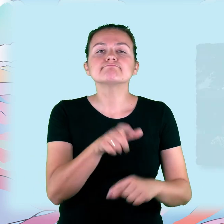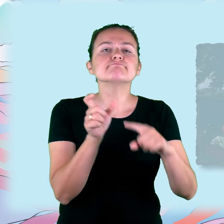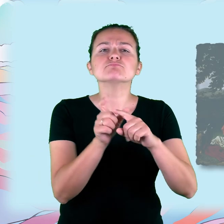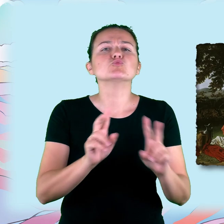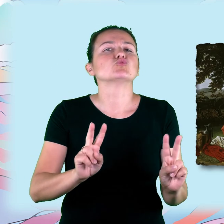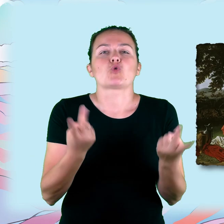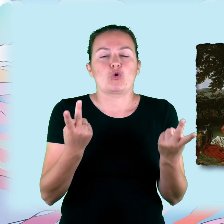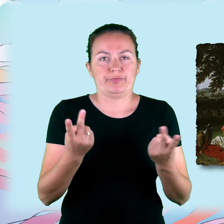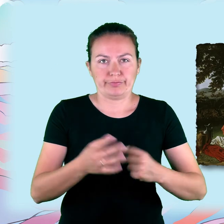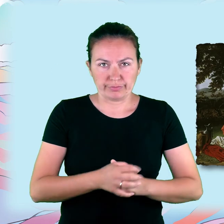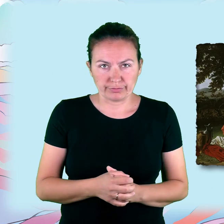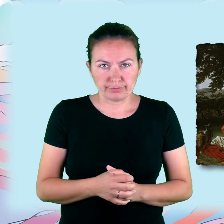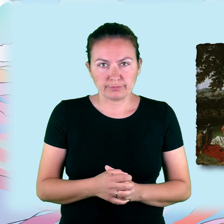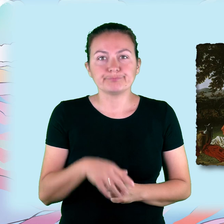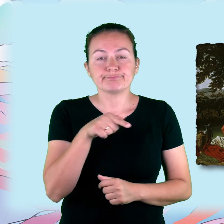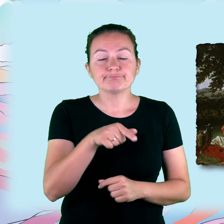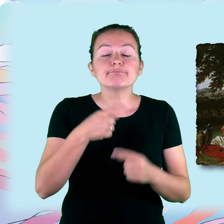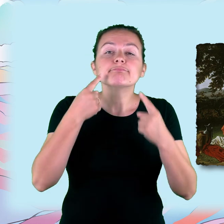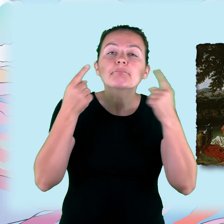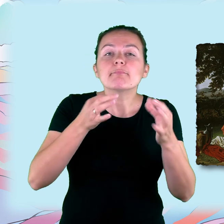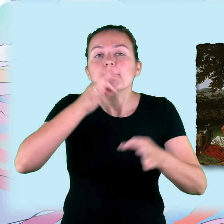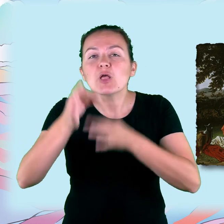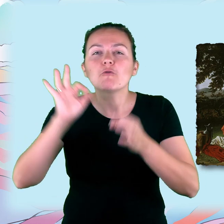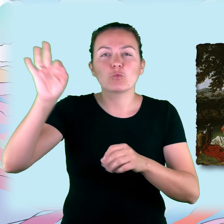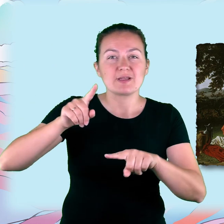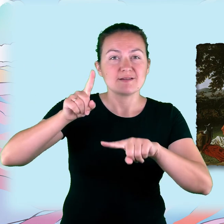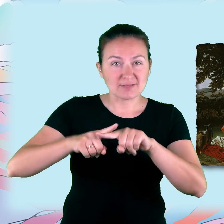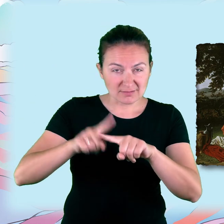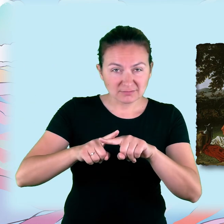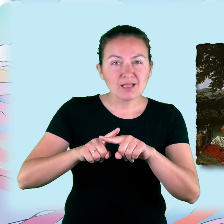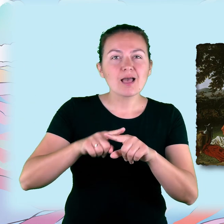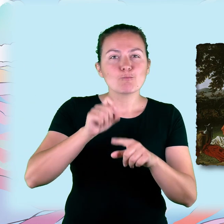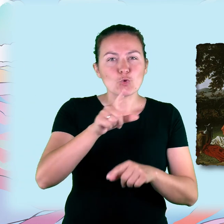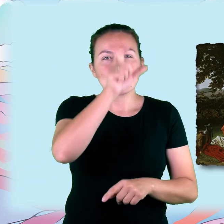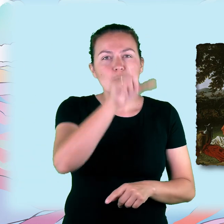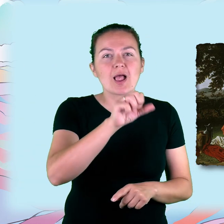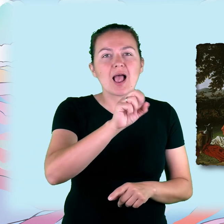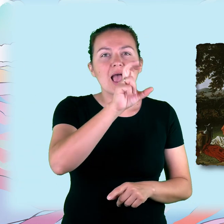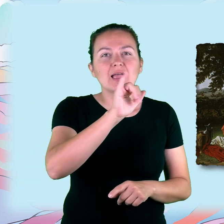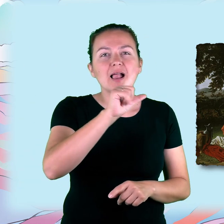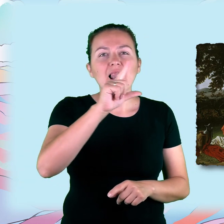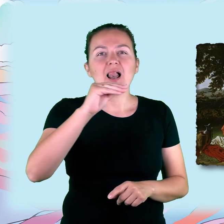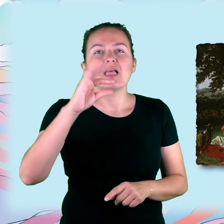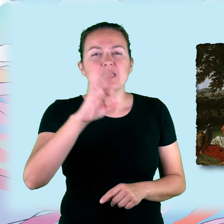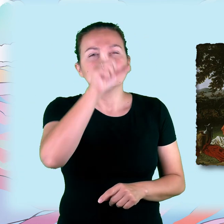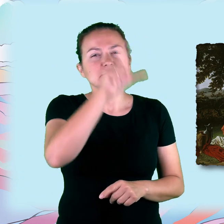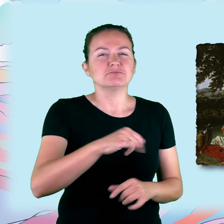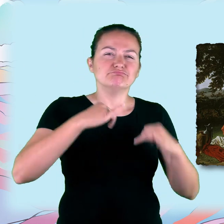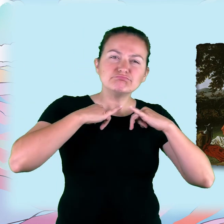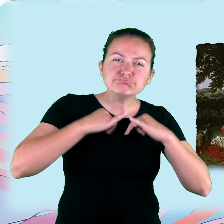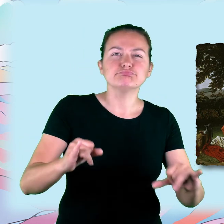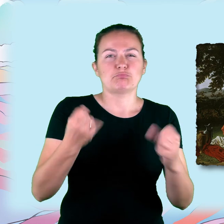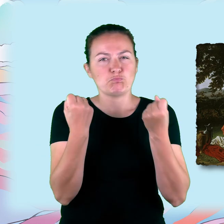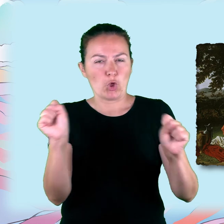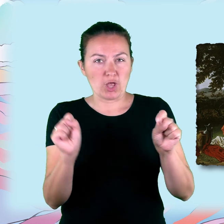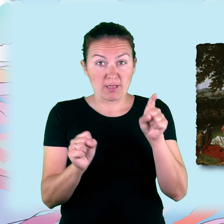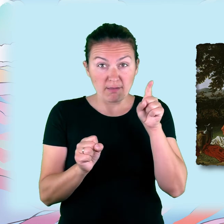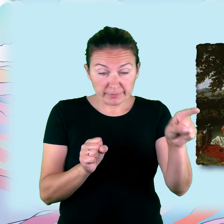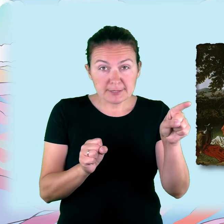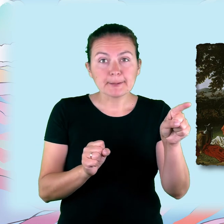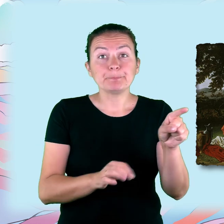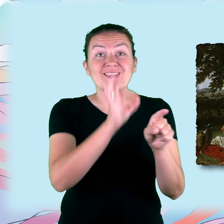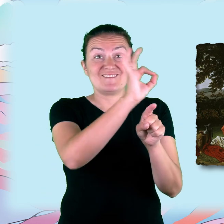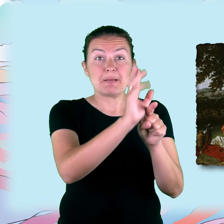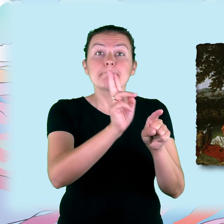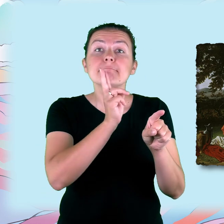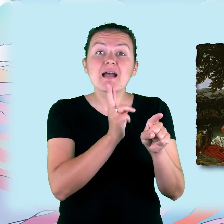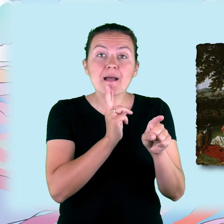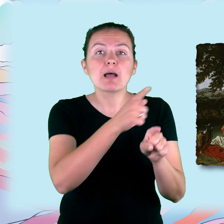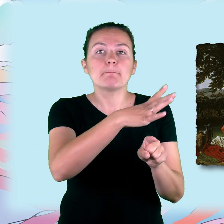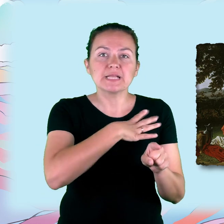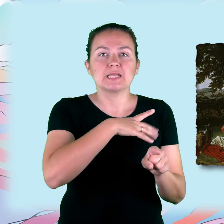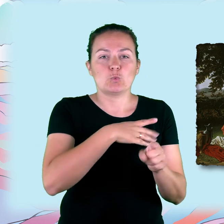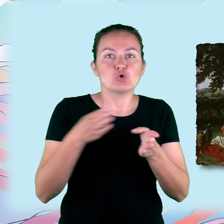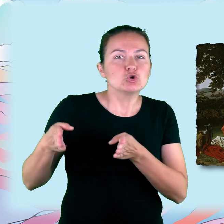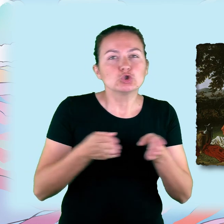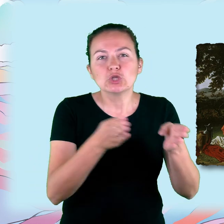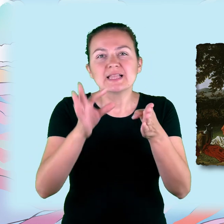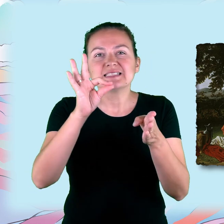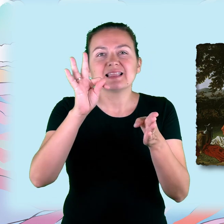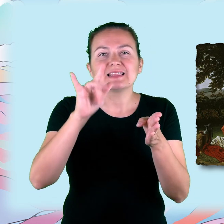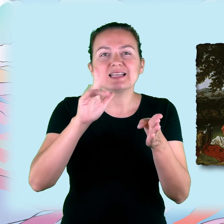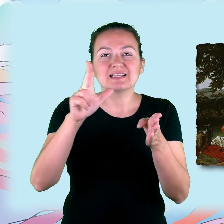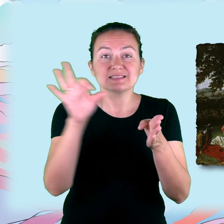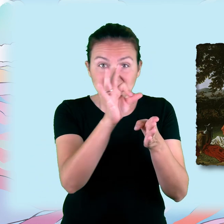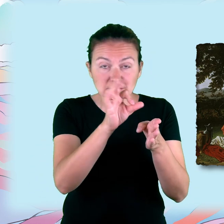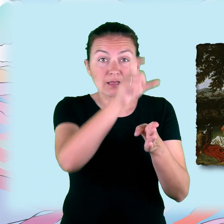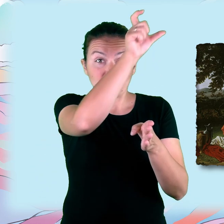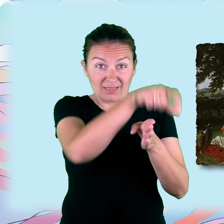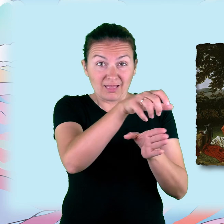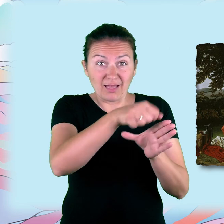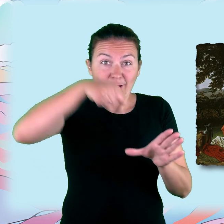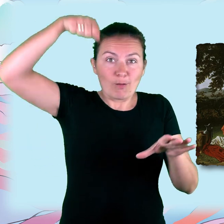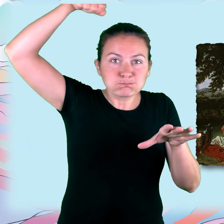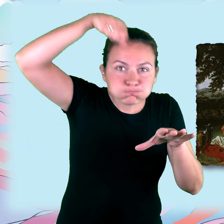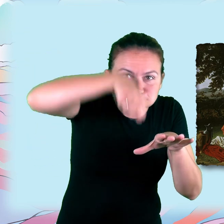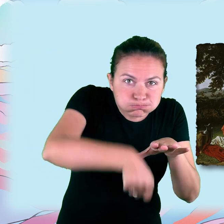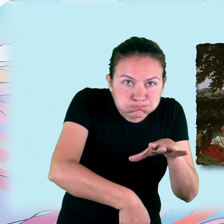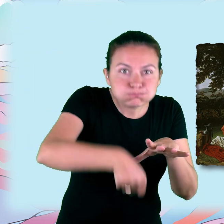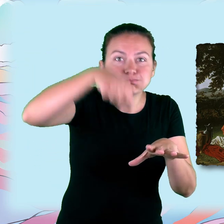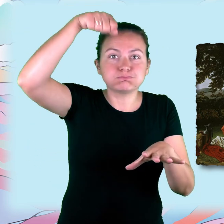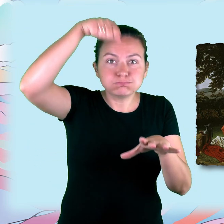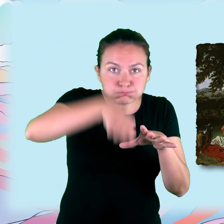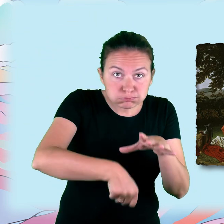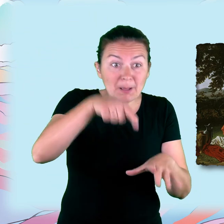Pochodzenie: Achilles to heros z mitologii greckiej. Mama zanurzała Achillesa w rzece Styks (wkładała go do rzeki).